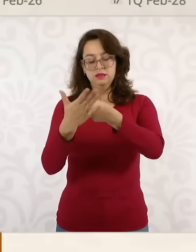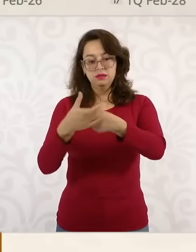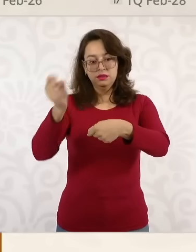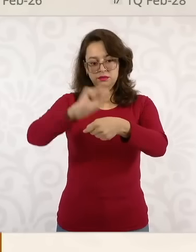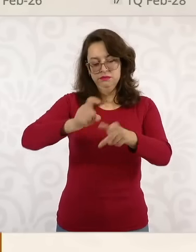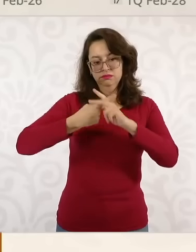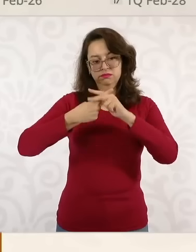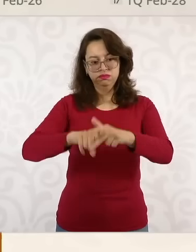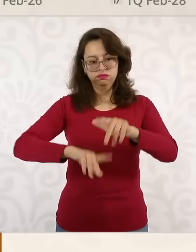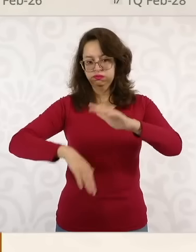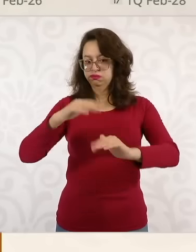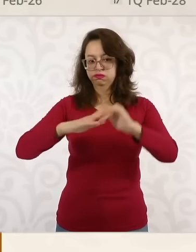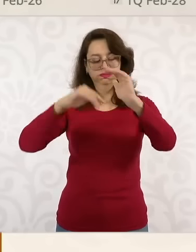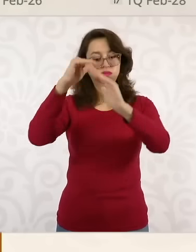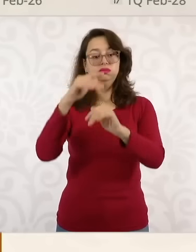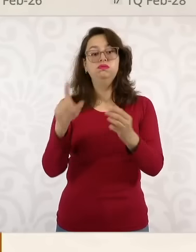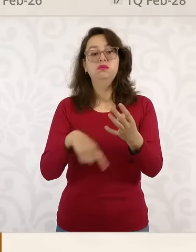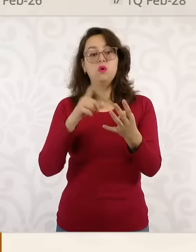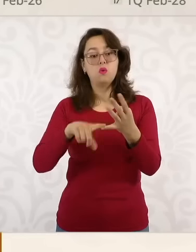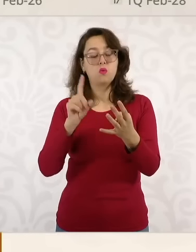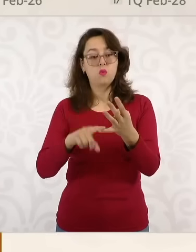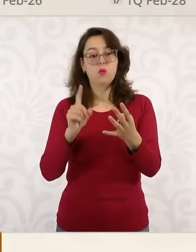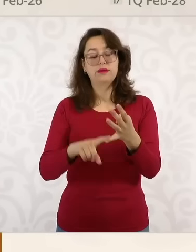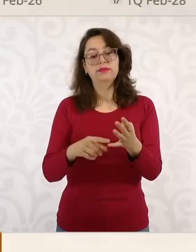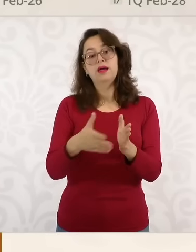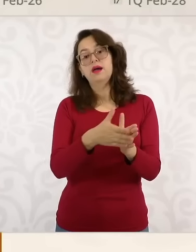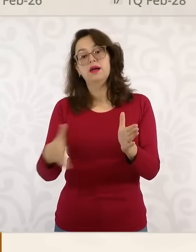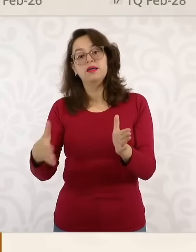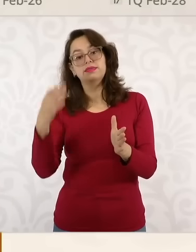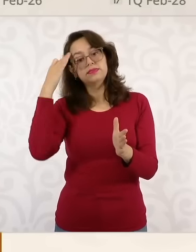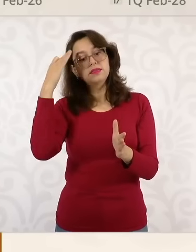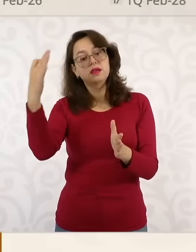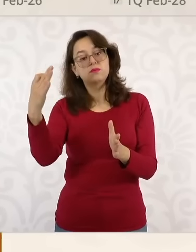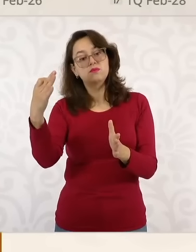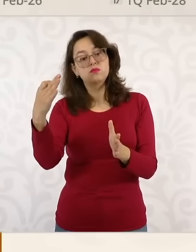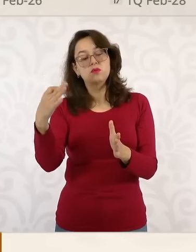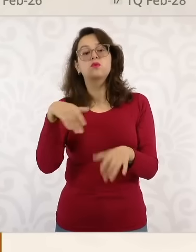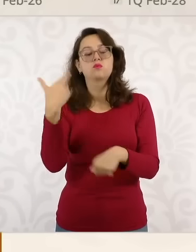Y la cuarta fase, como ahí lo mostramos en la línea de tiempo, ya tiene eh programada iniciar